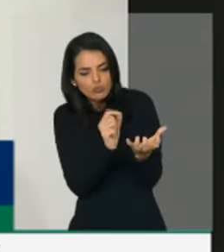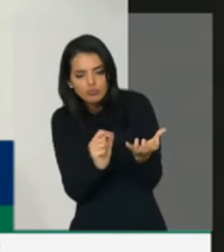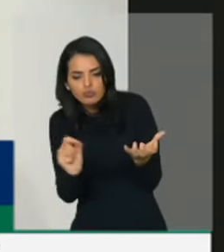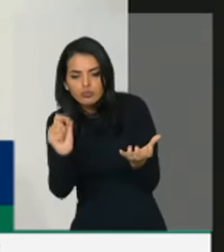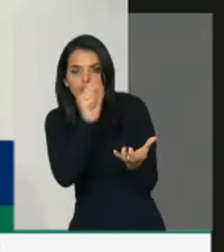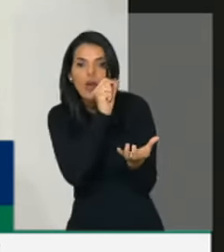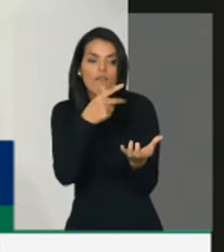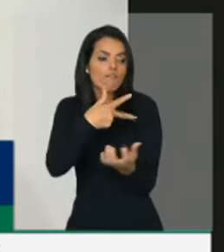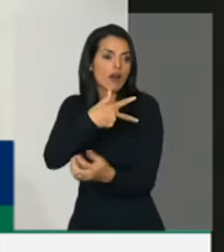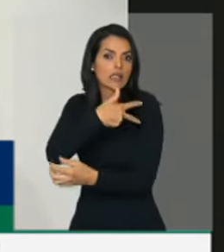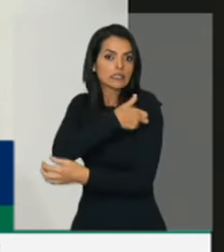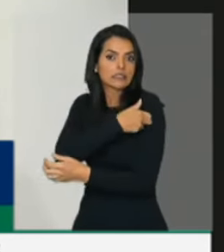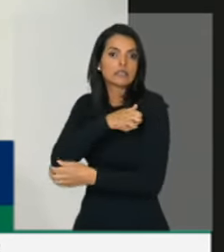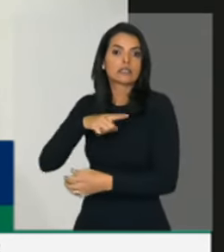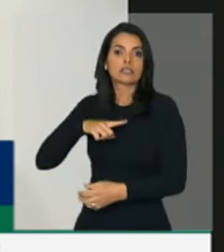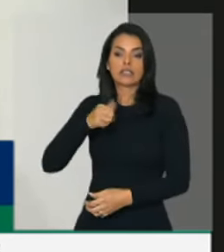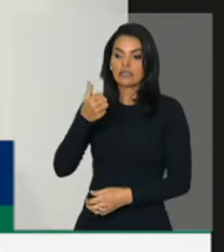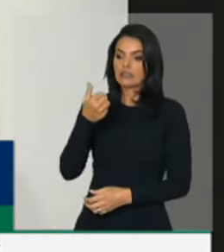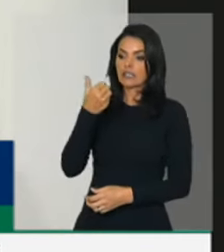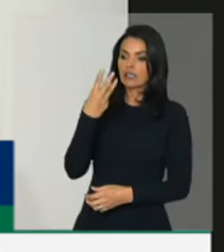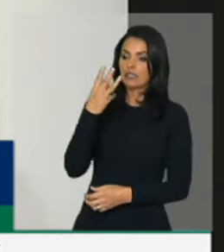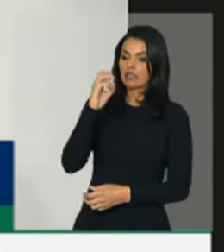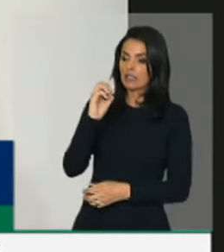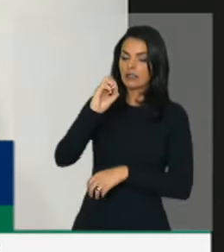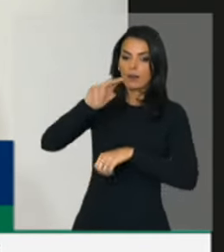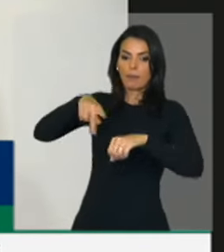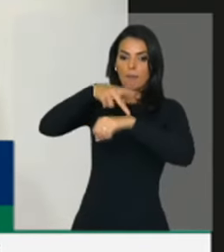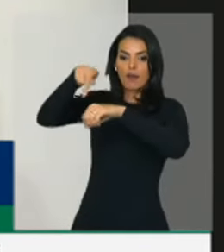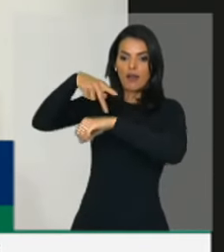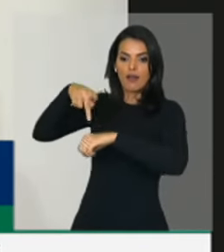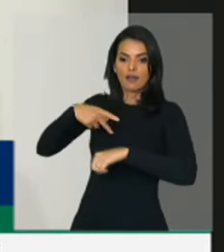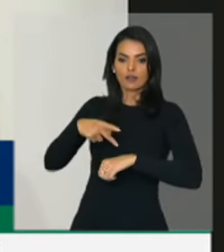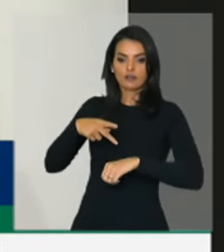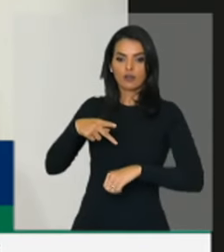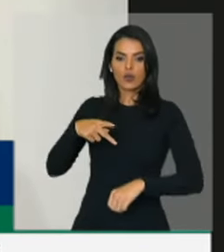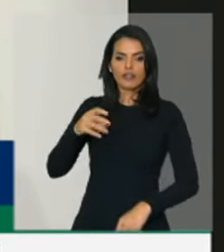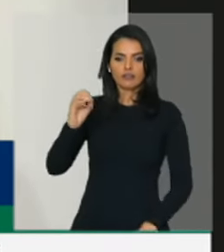PAÍSES DO MUNDO, ZERO VACINA. NÃO TEM VACINA NO JAPÃO, NÃO TEM VACINA. ESTÁ FALTANDO VACINA NA ITÁLIA,